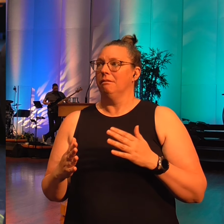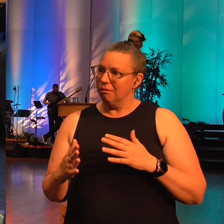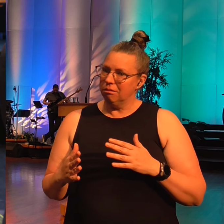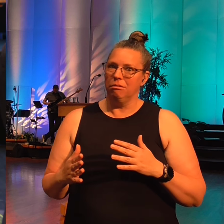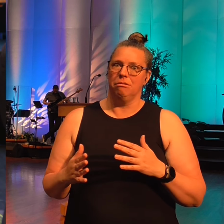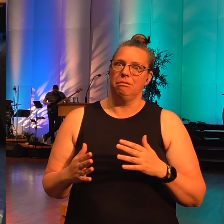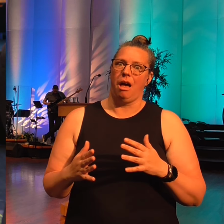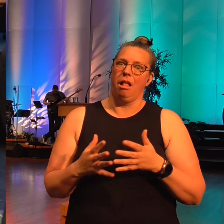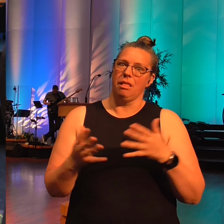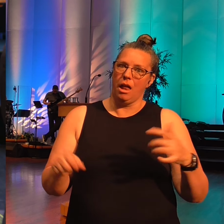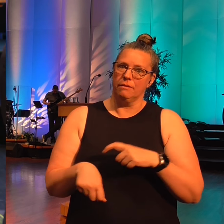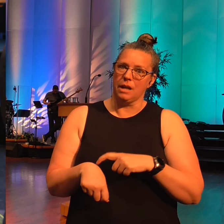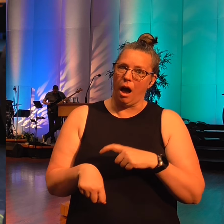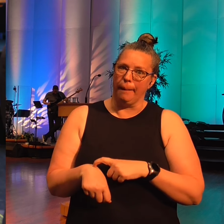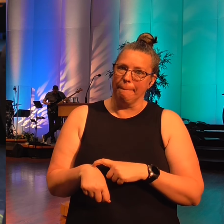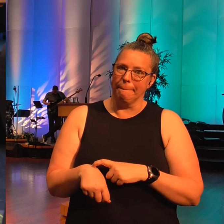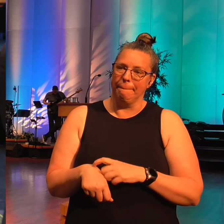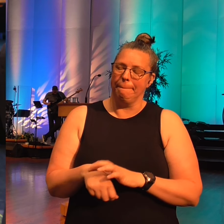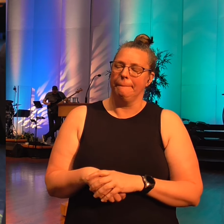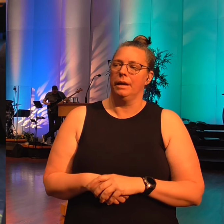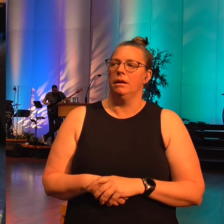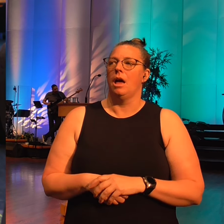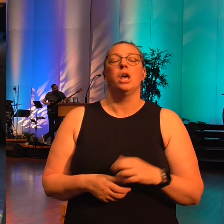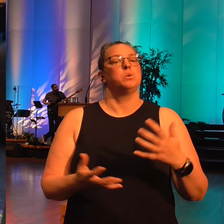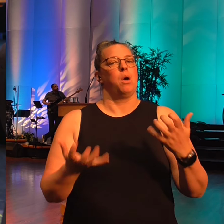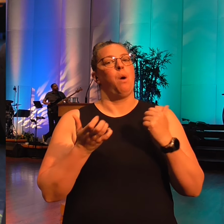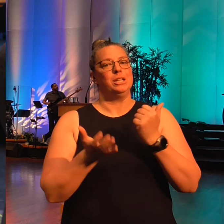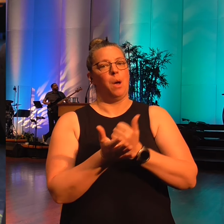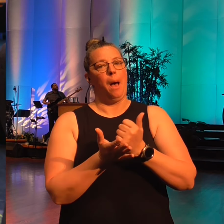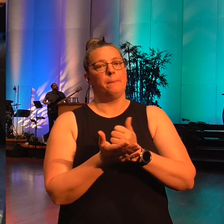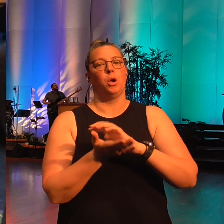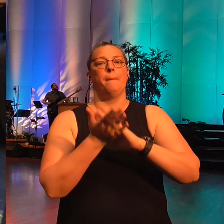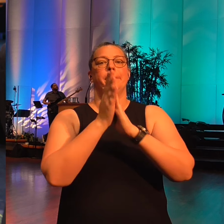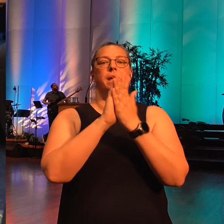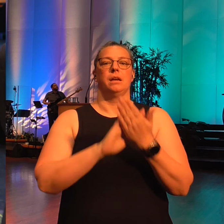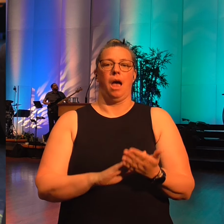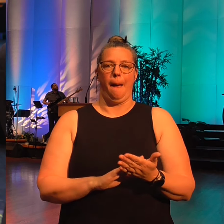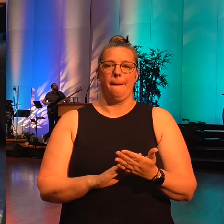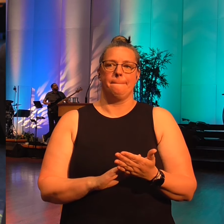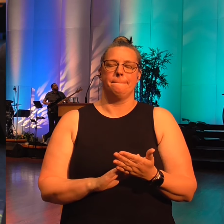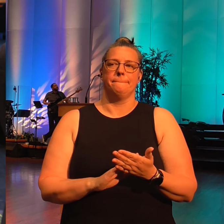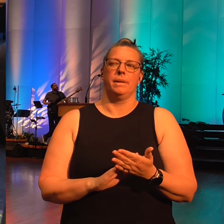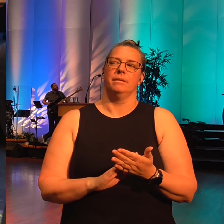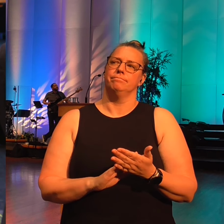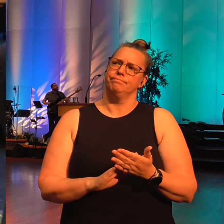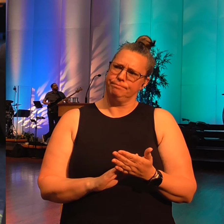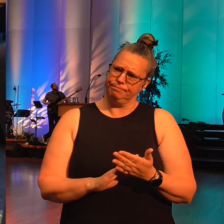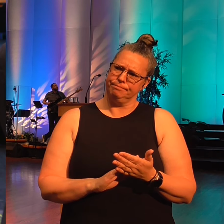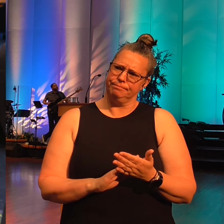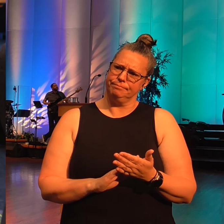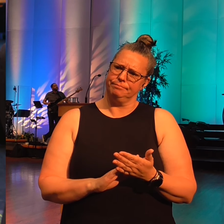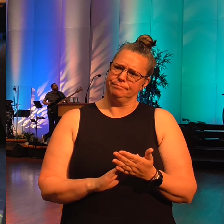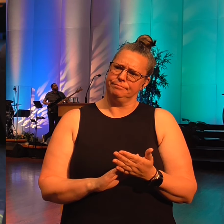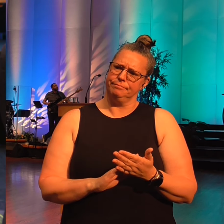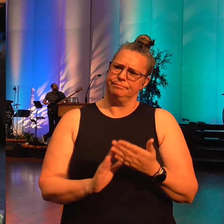tiempo de tu vida. Quiero ayudarte a volverte puro. porque lo que sé es que tienes